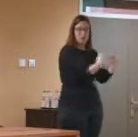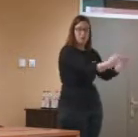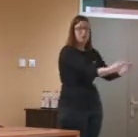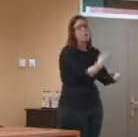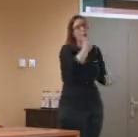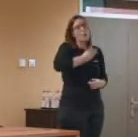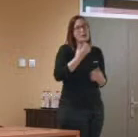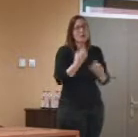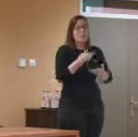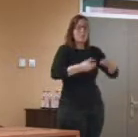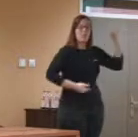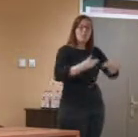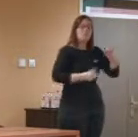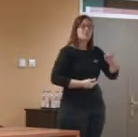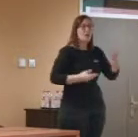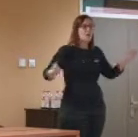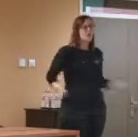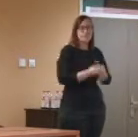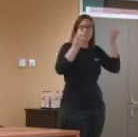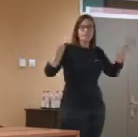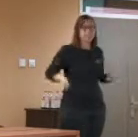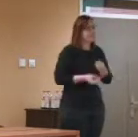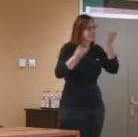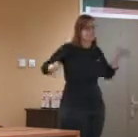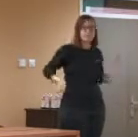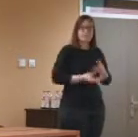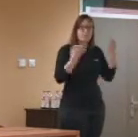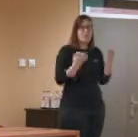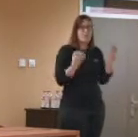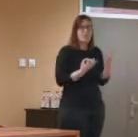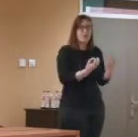por eso, en estos días que hemos hablado tanto, y que se nos ha puesto tanto en cuestión a los periodistas